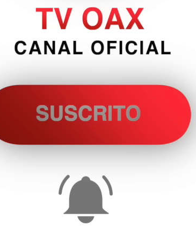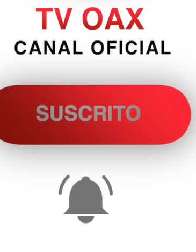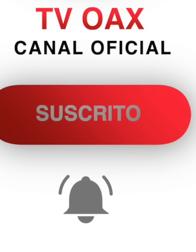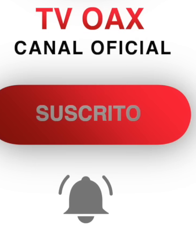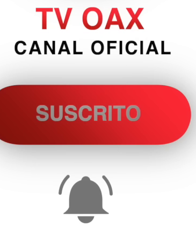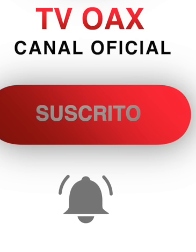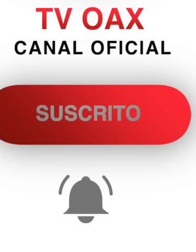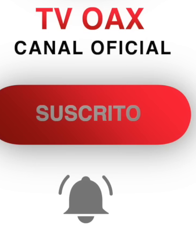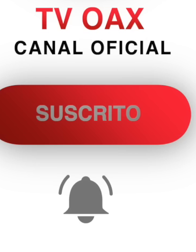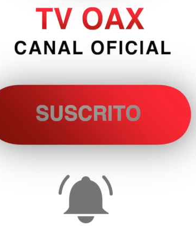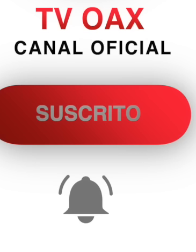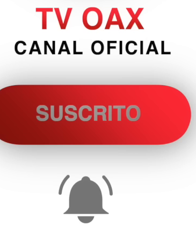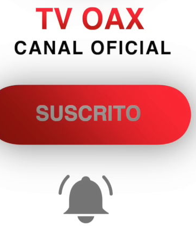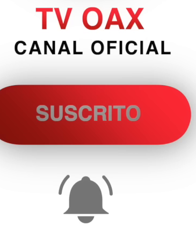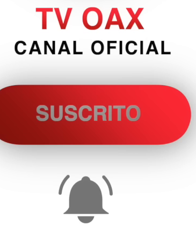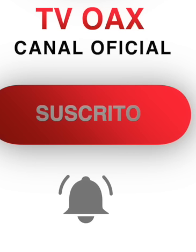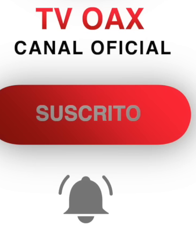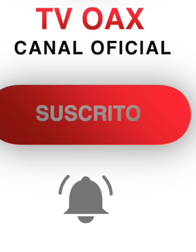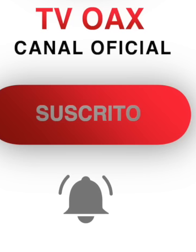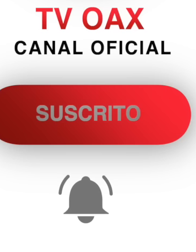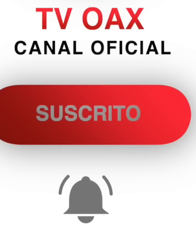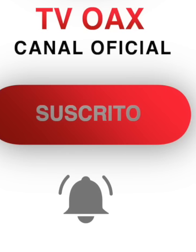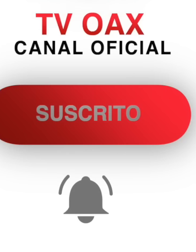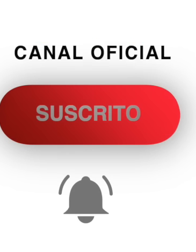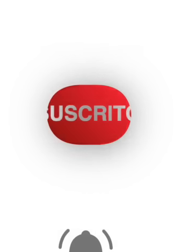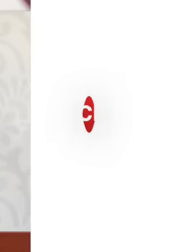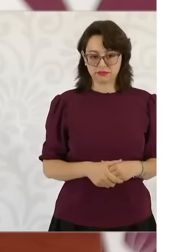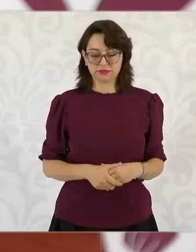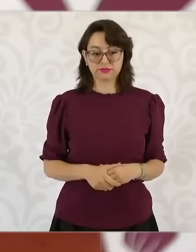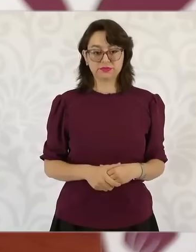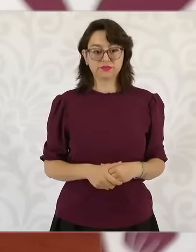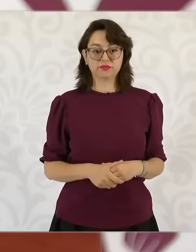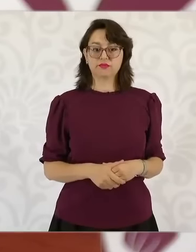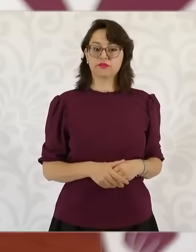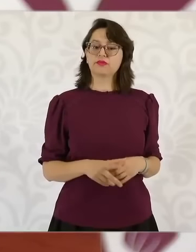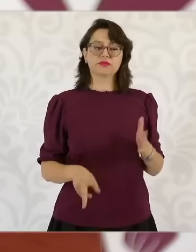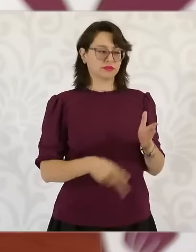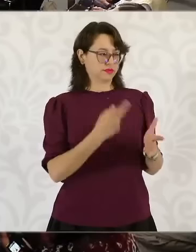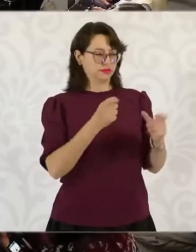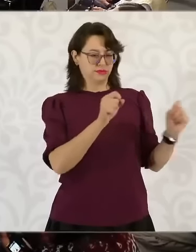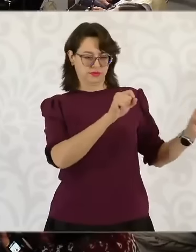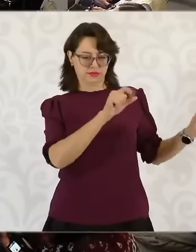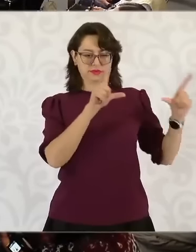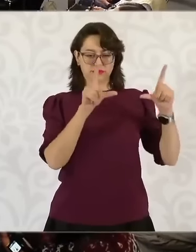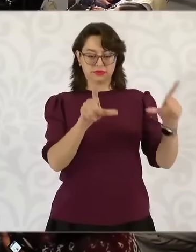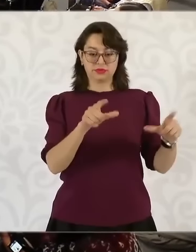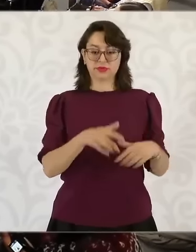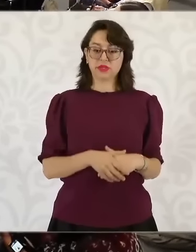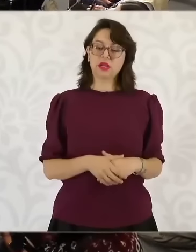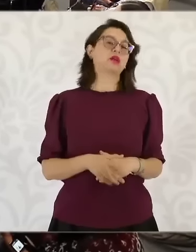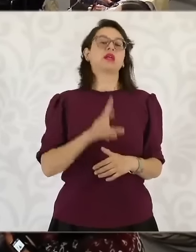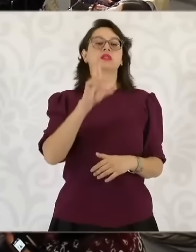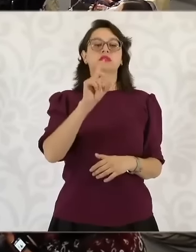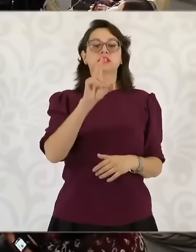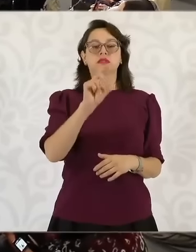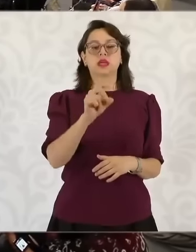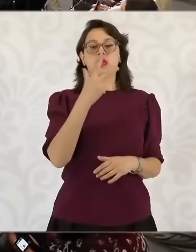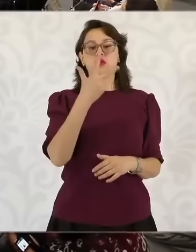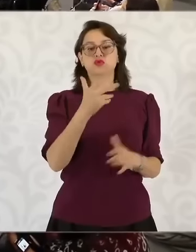economía fíjense son nada más pone el número otra vez de los 38 millones que se estiman